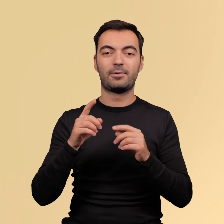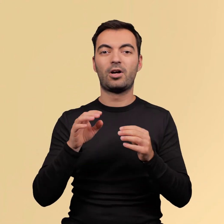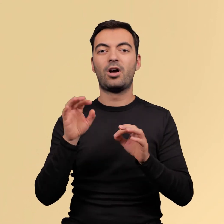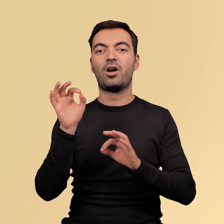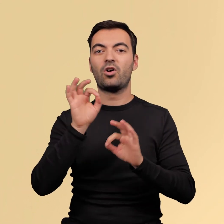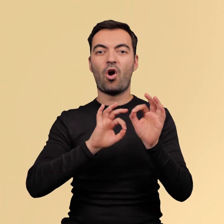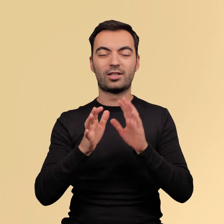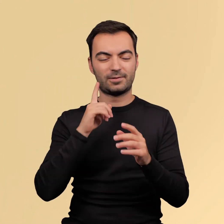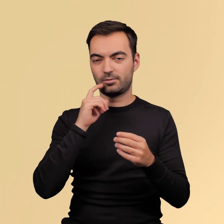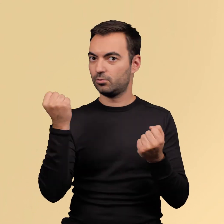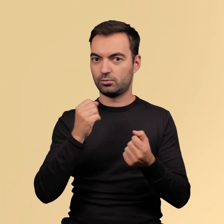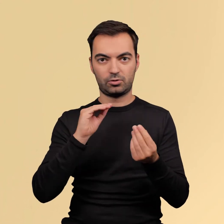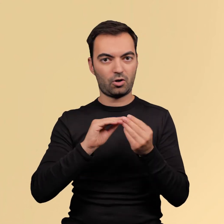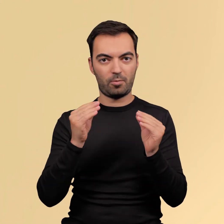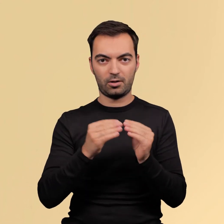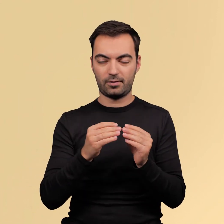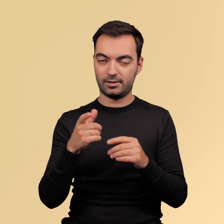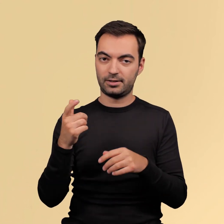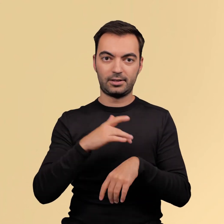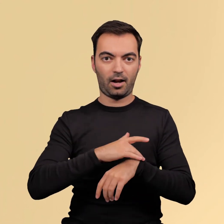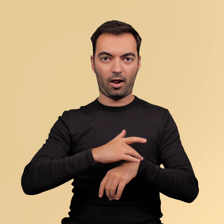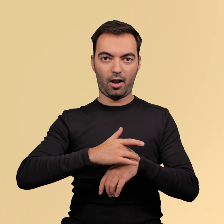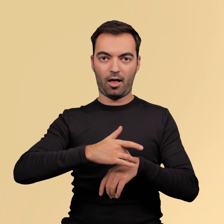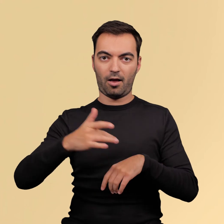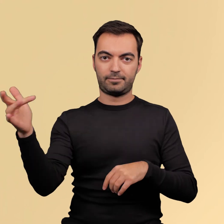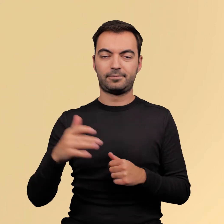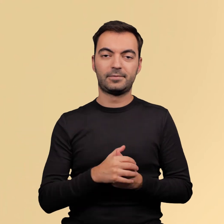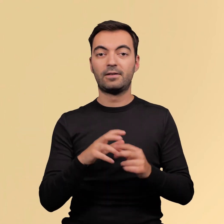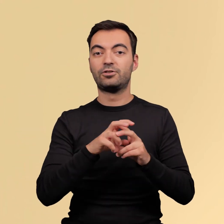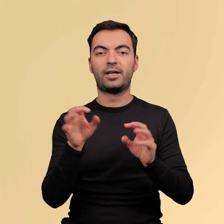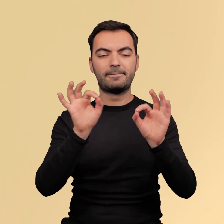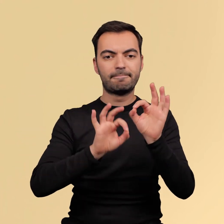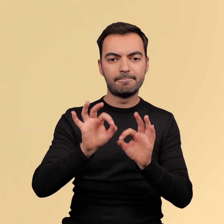Czasami konserwacja jest bardzo skomplikowana i czasochłonna,